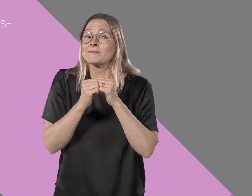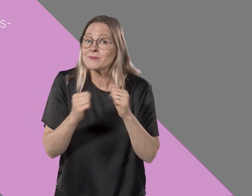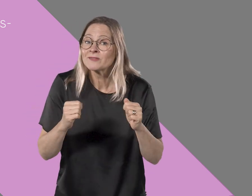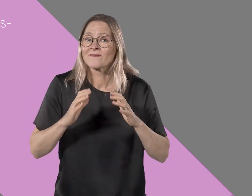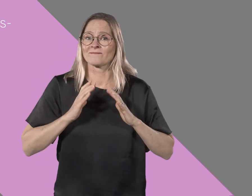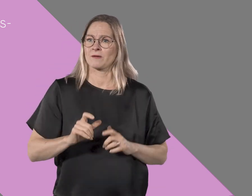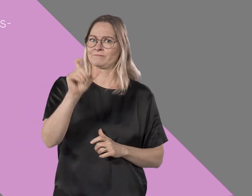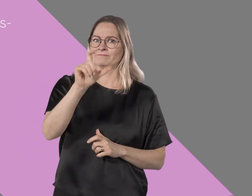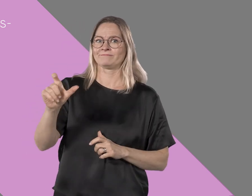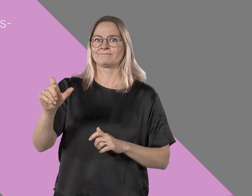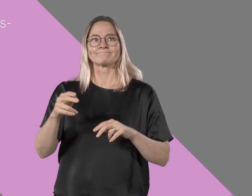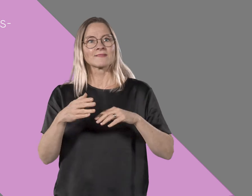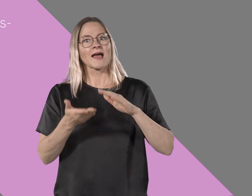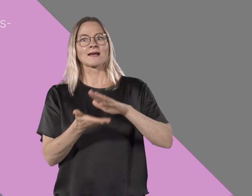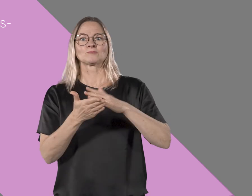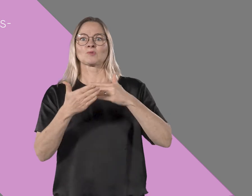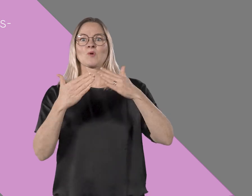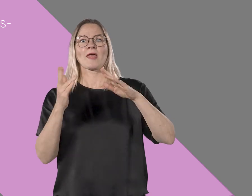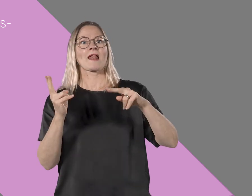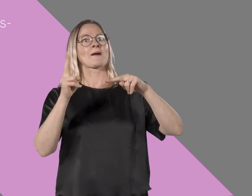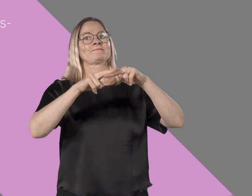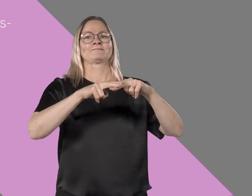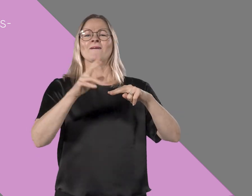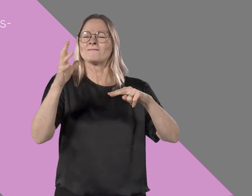mutta sen rinnalla vammaisten henkilöiden asemaa työelämässä -